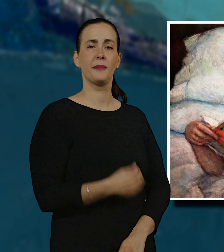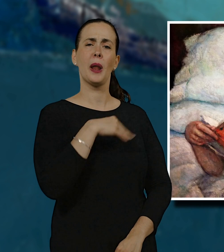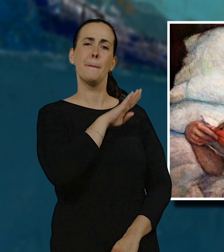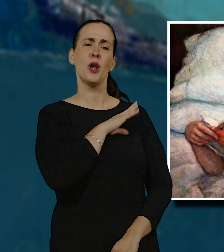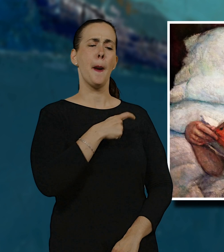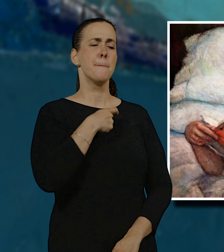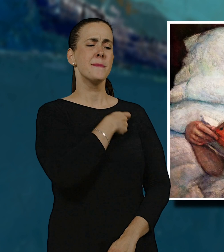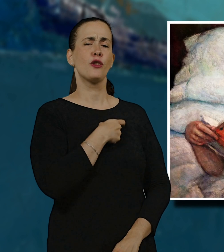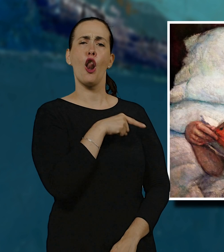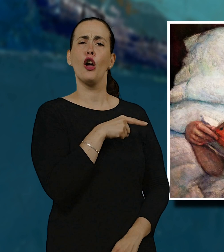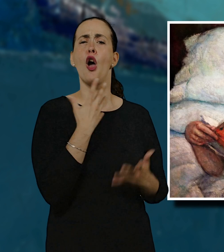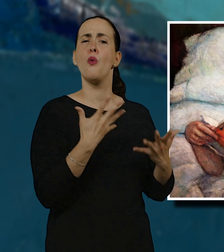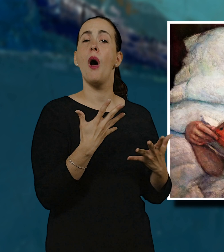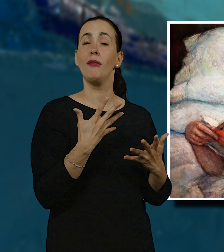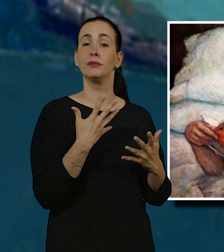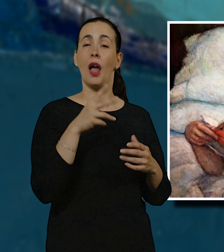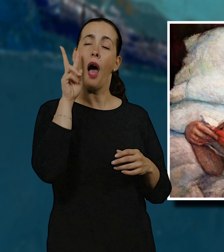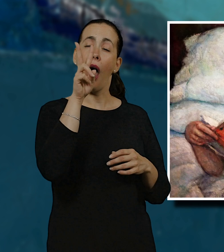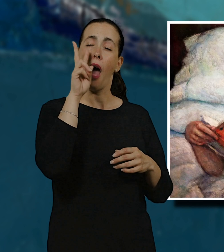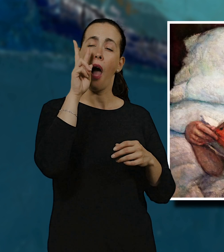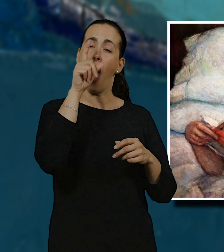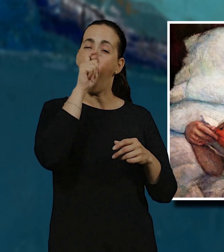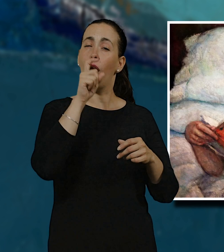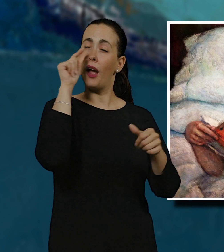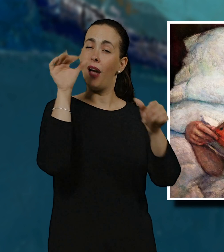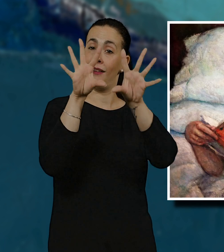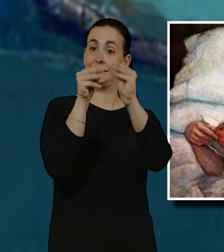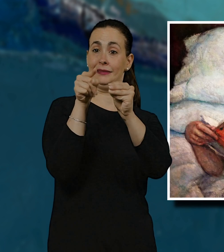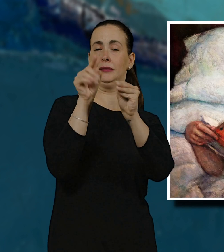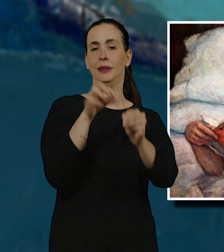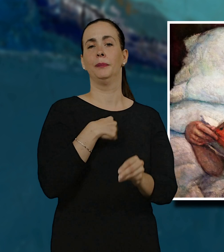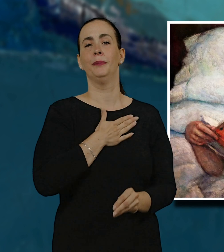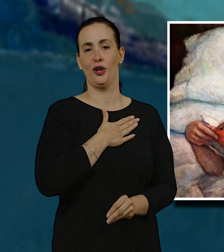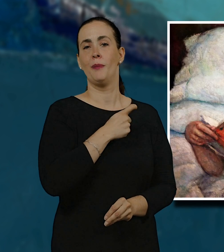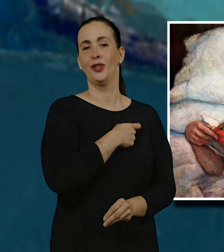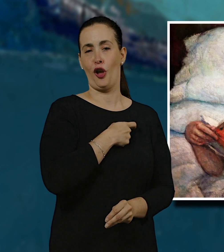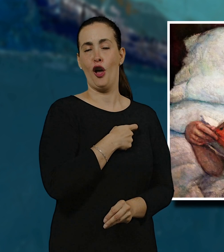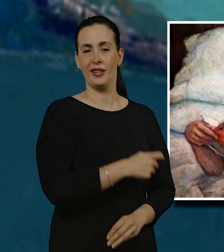"LA MEVA MITOLOGIA ÉS EL RESULTAT D’ANYS DE CONTEMPLACIÓ”.